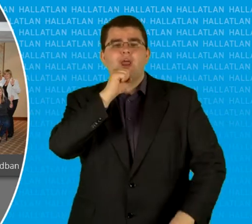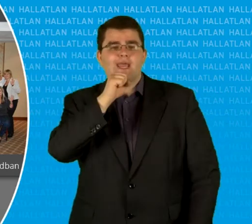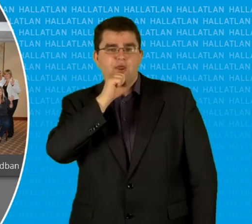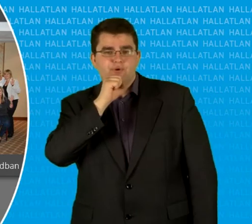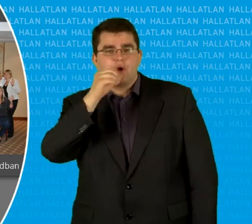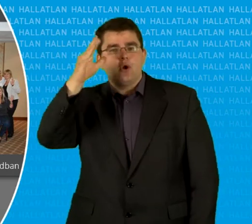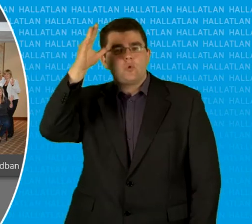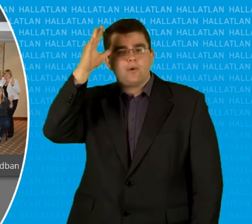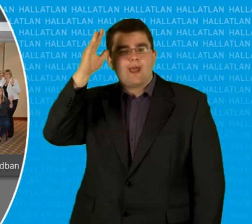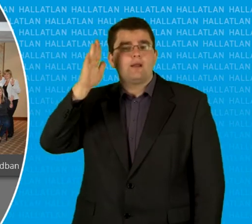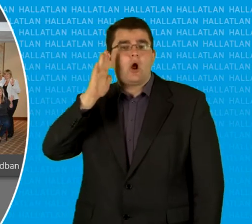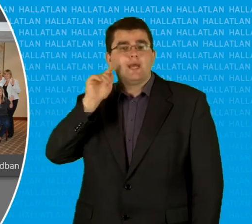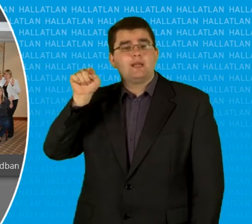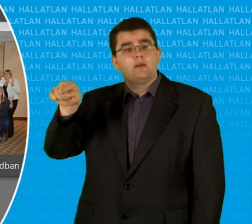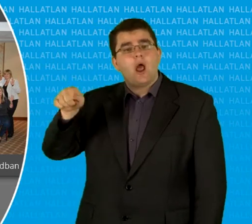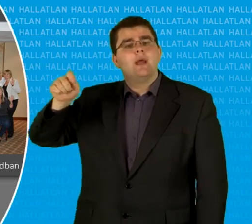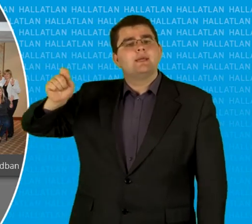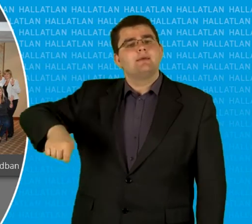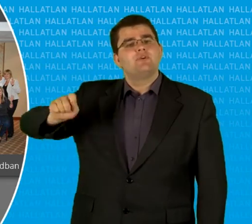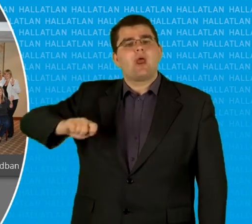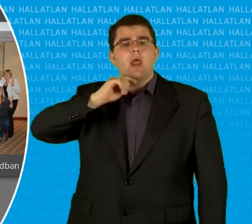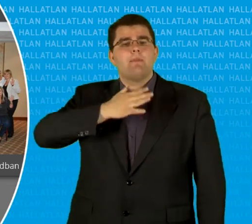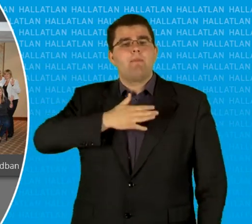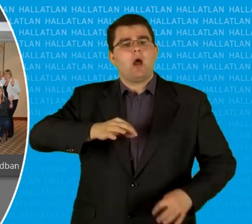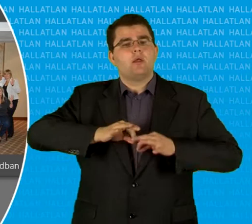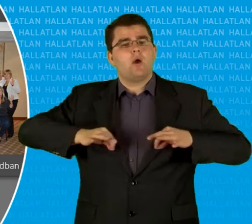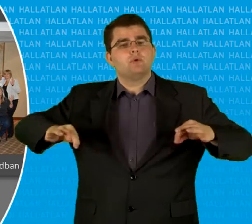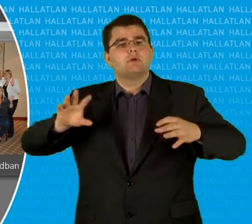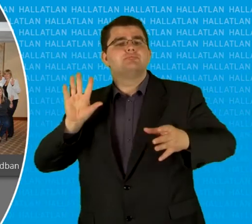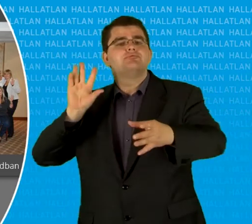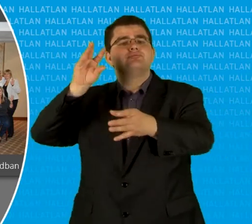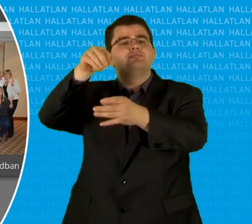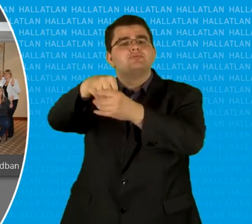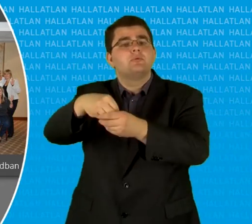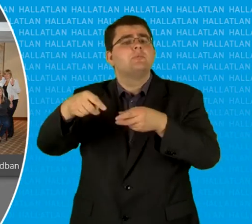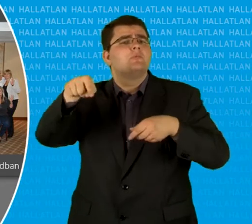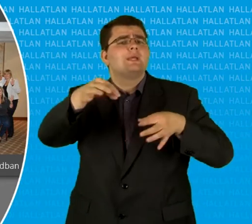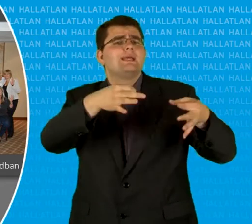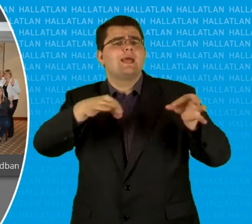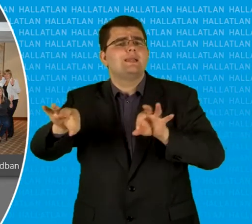Seres-Kormány Anita képviselhette hazánkat